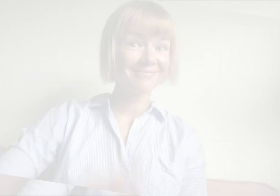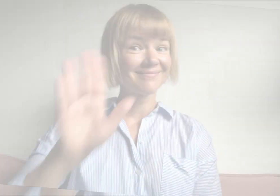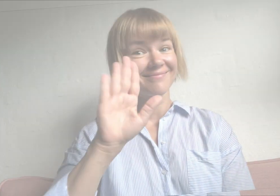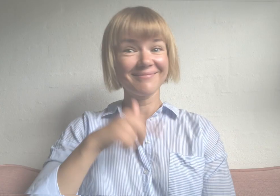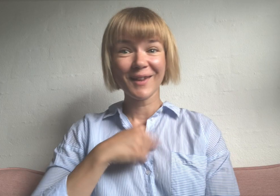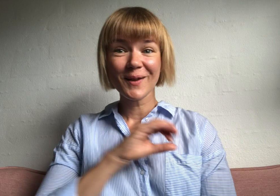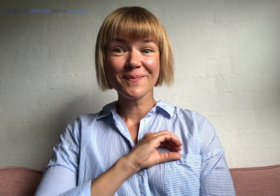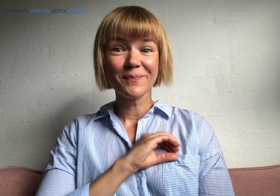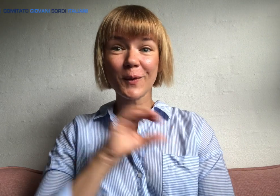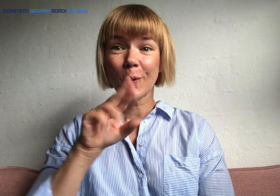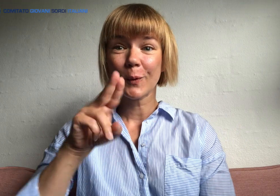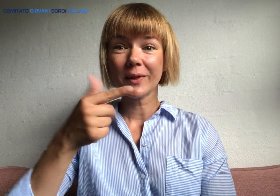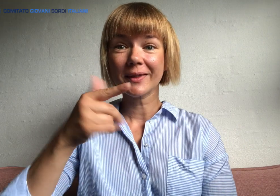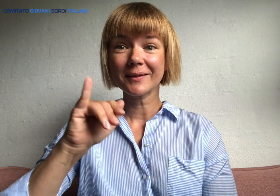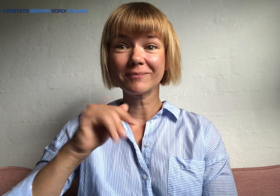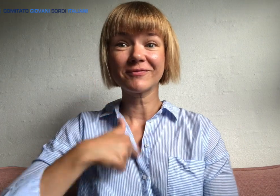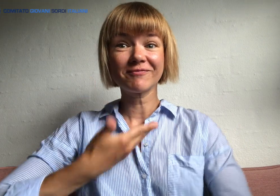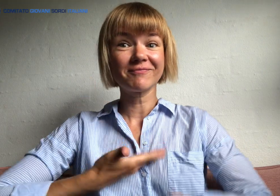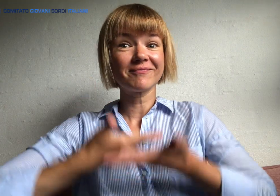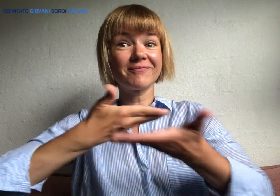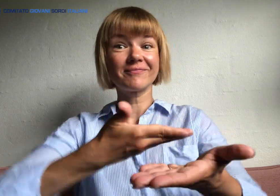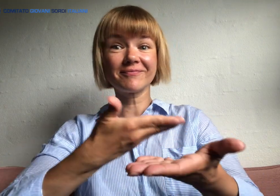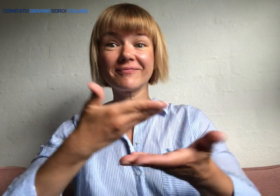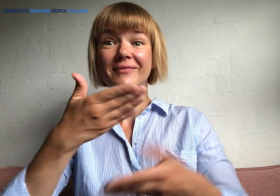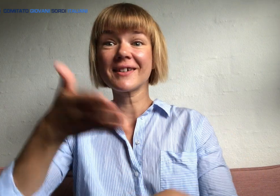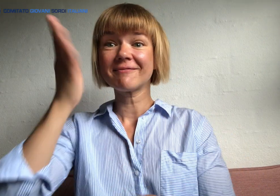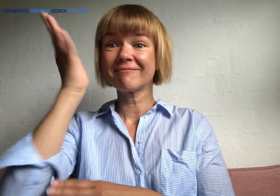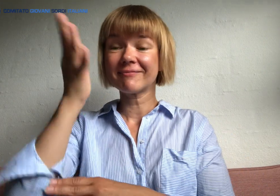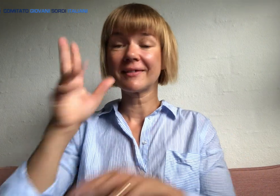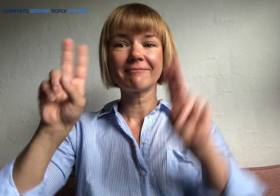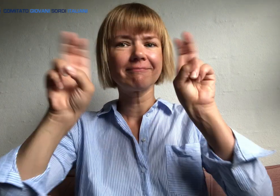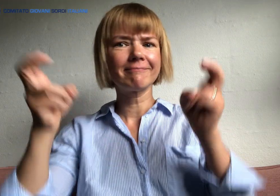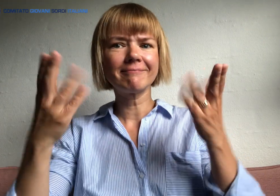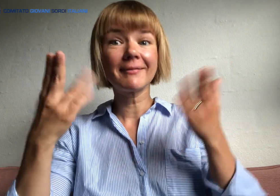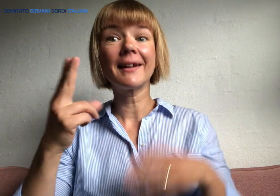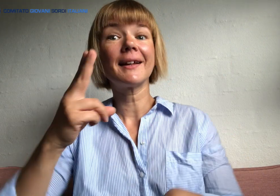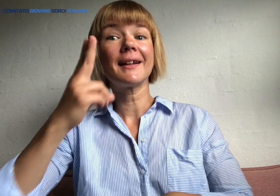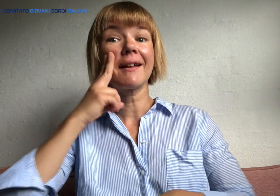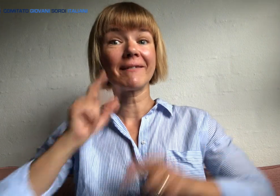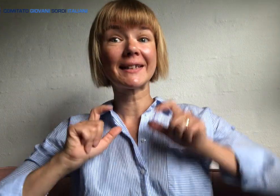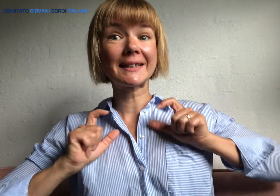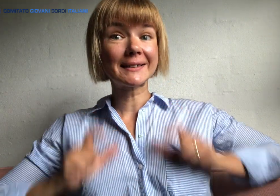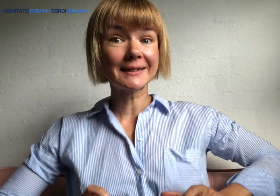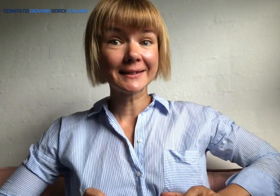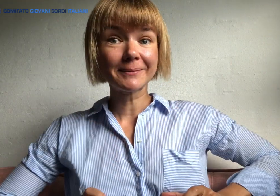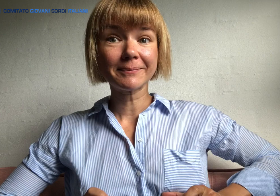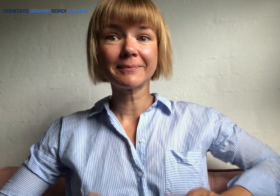Ciao! Sono Outi, Sono stata invitata a tenere la relazione “Resilienza delle persone Sorde”.